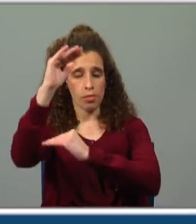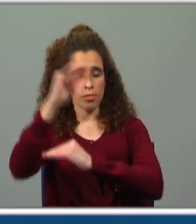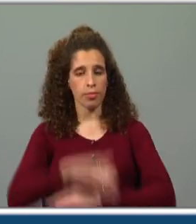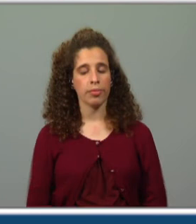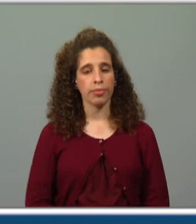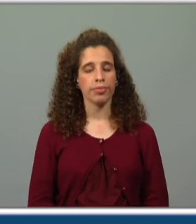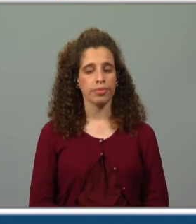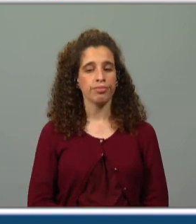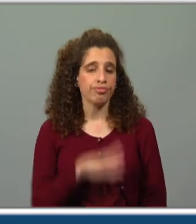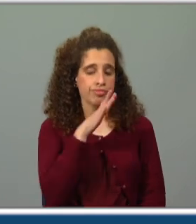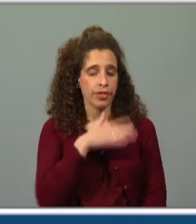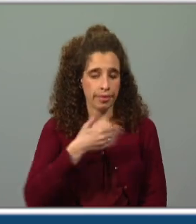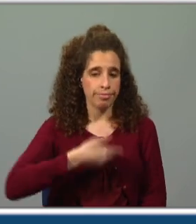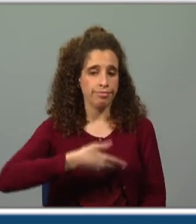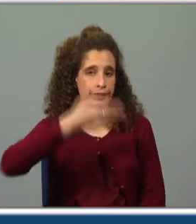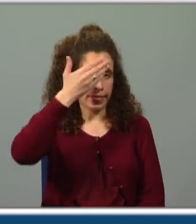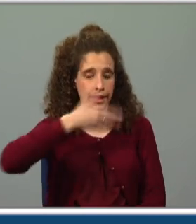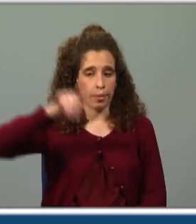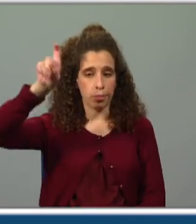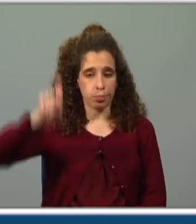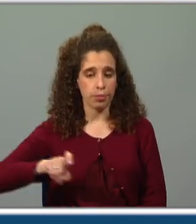portanto indica-nos que seria durante o dia 因此告訴我們，它將在天